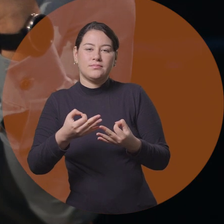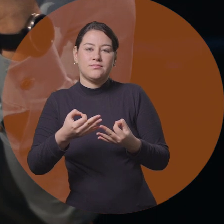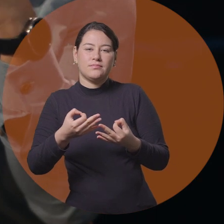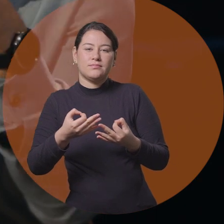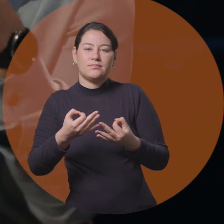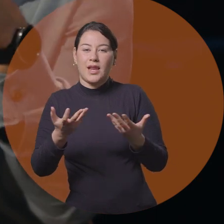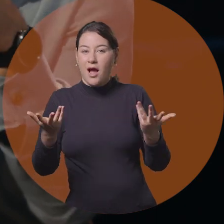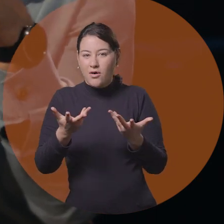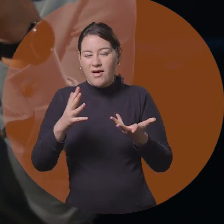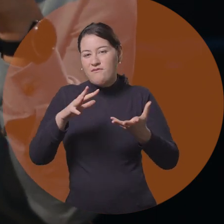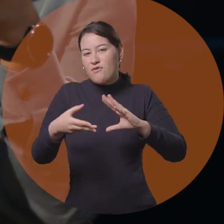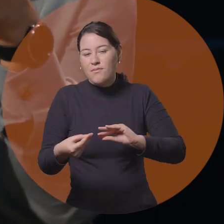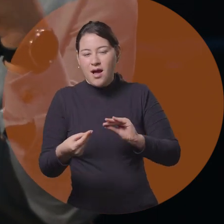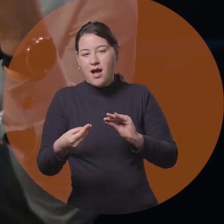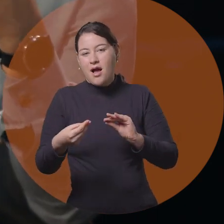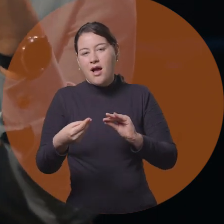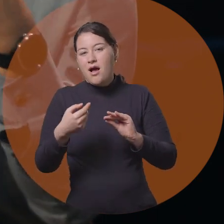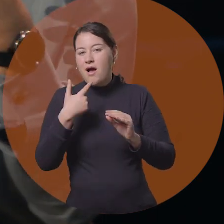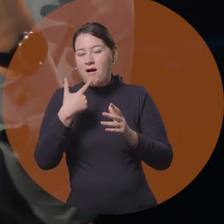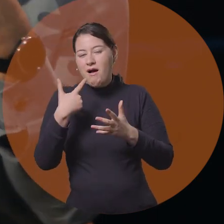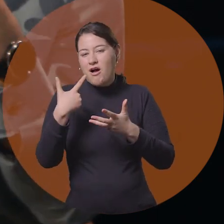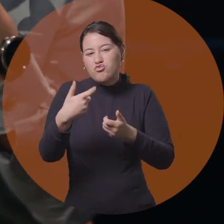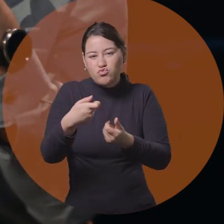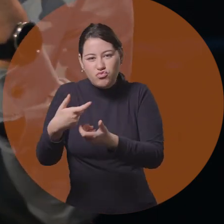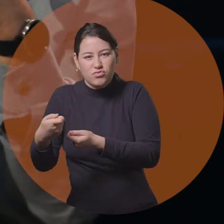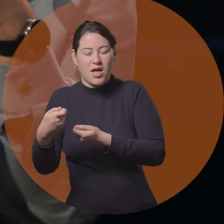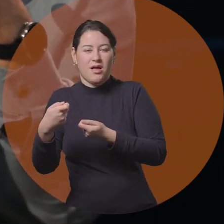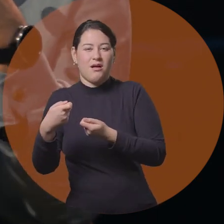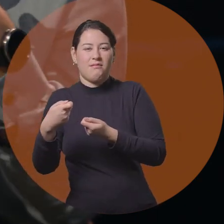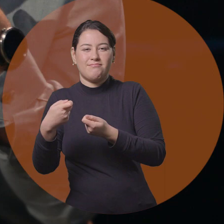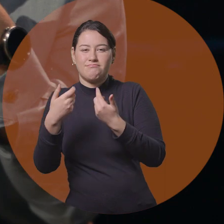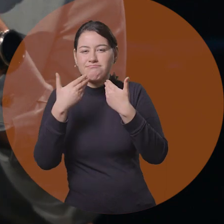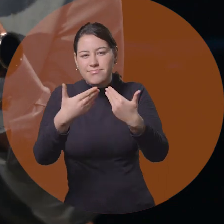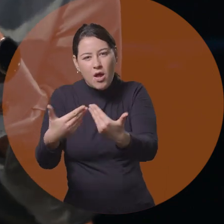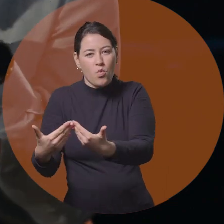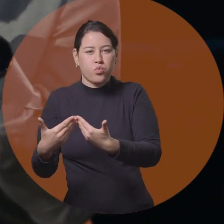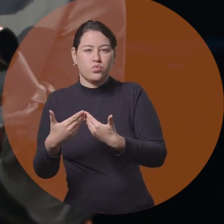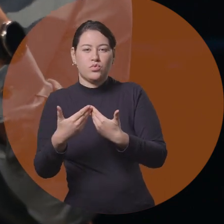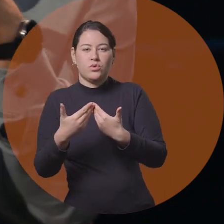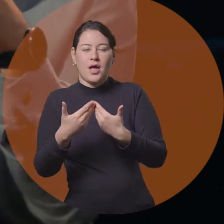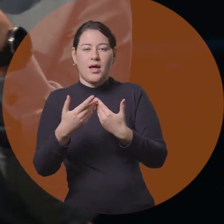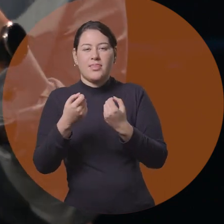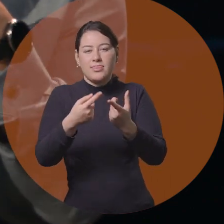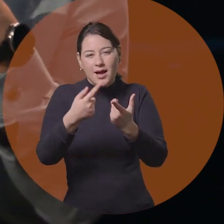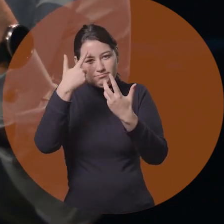más en este papel de interpelante, haciendo preguntas que ayuden a pensar.